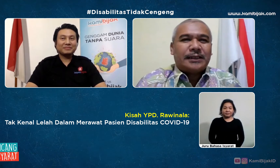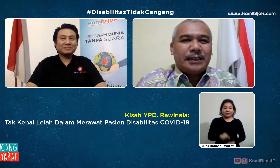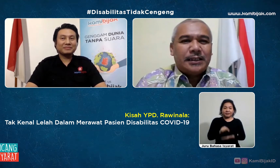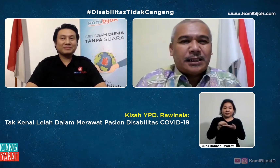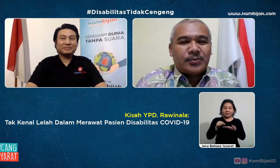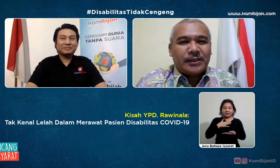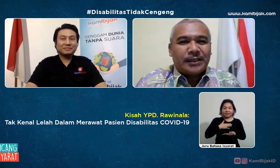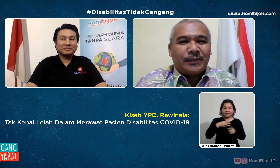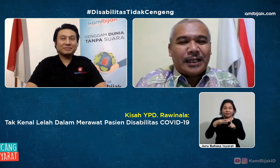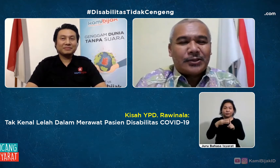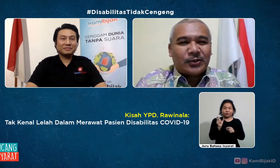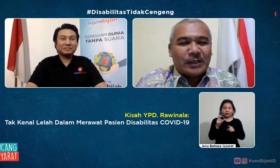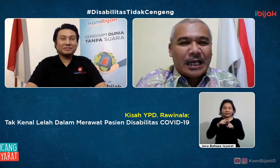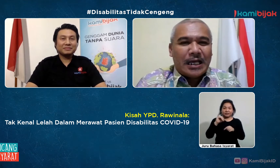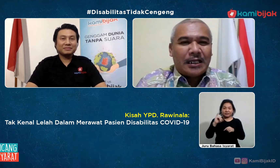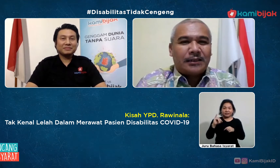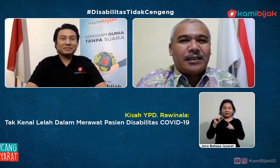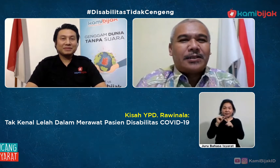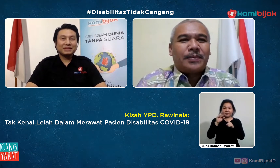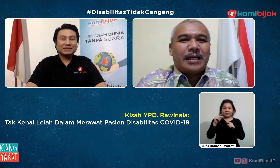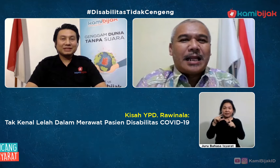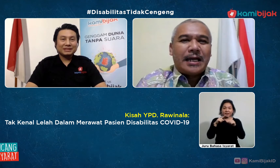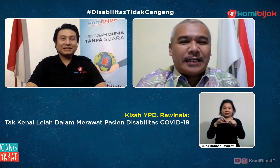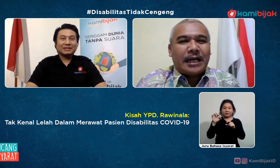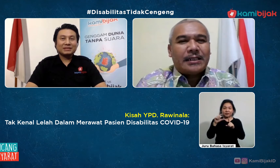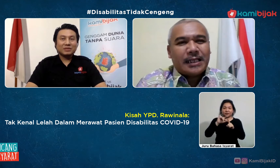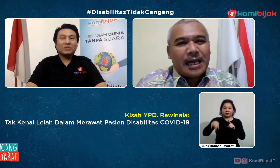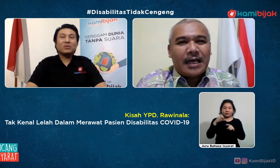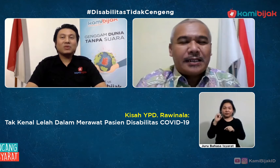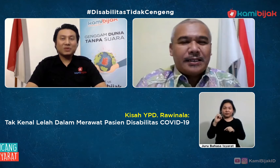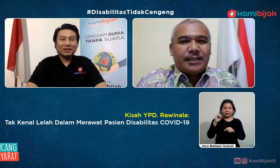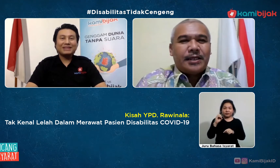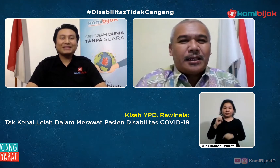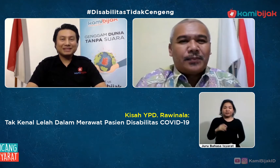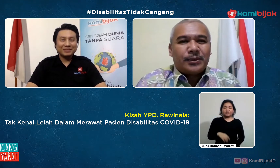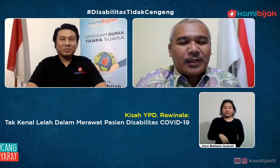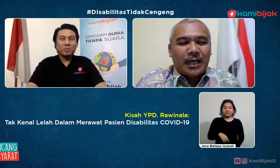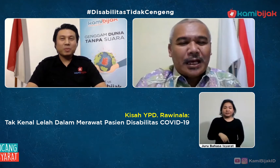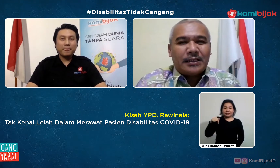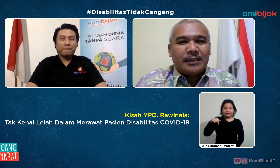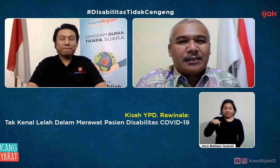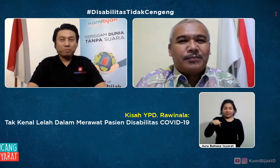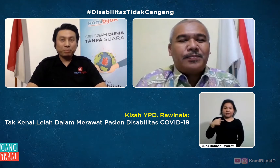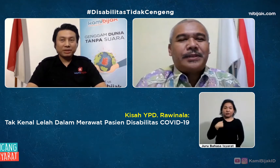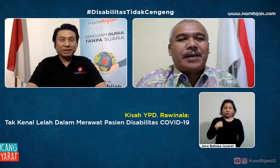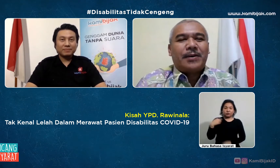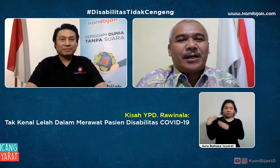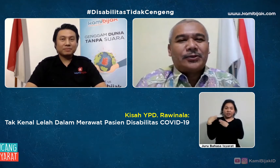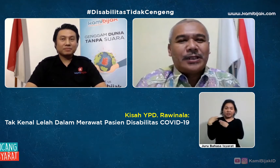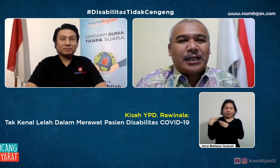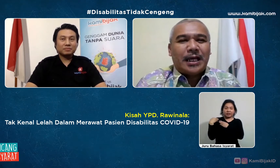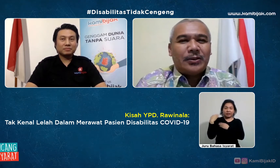Saat ini saya sebagai kepala sekolah dan kepala raksasa yang kebetulan beberapa waktu